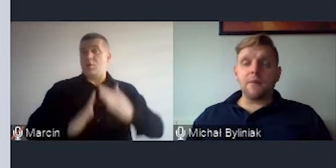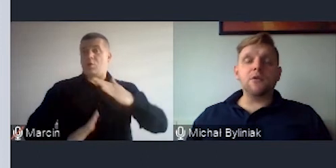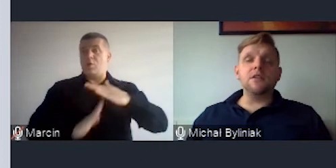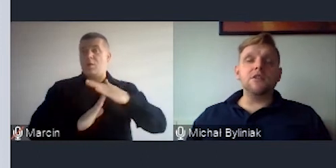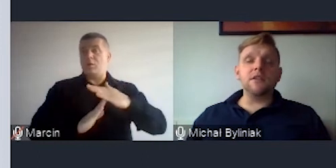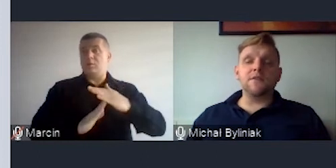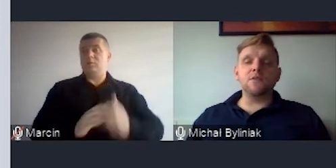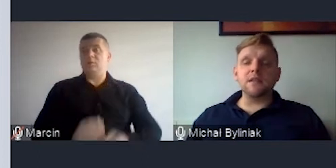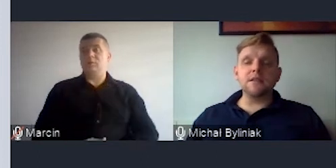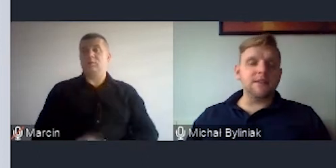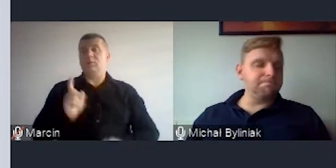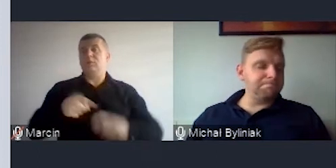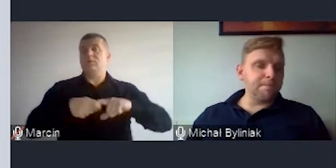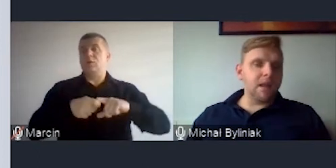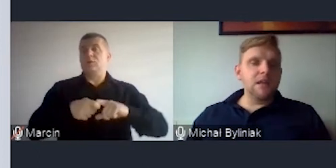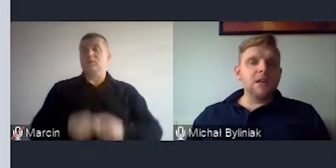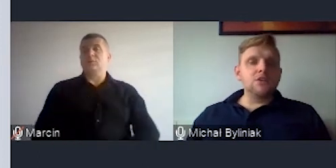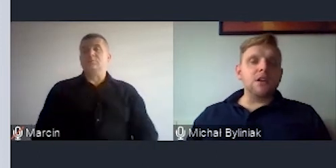Mamy ograniczenia związane z tym,